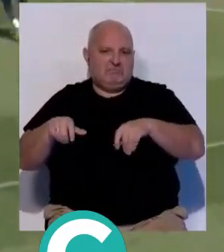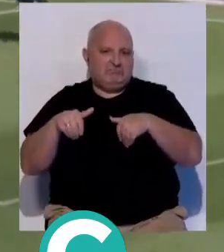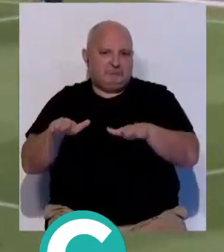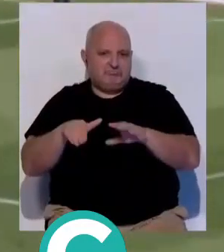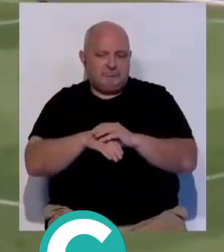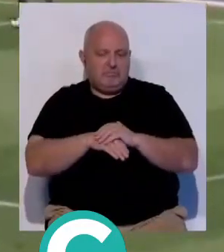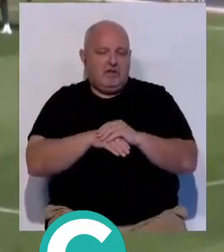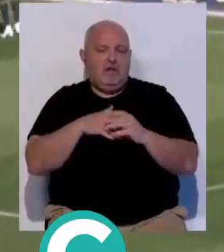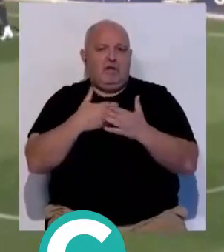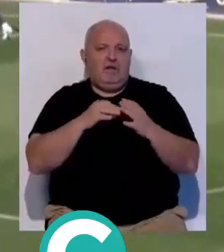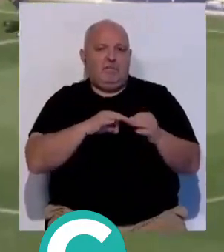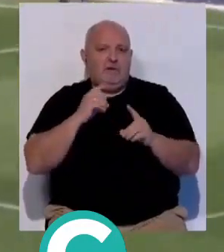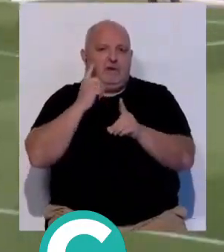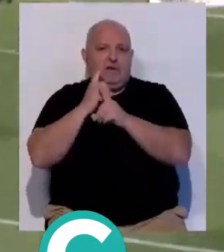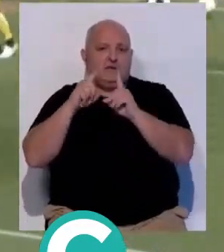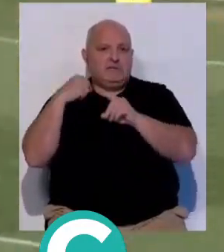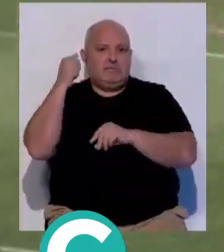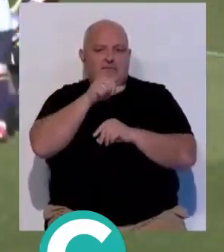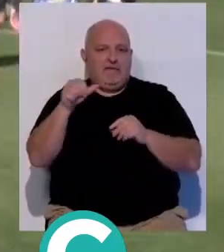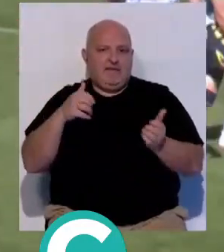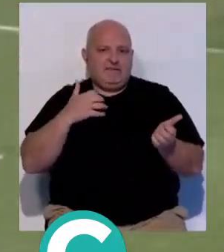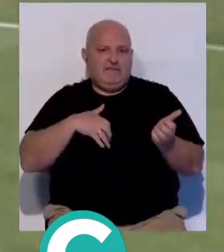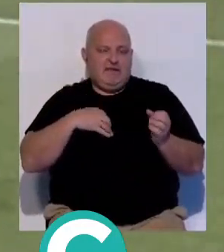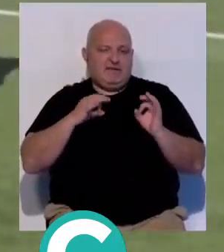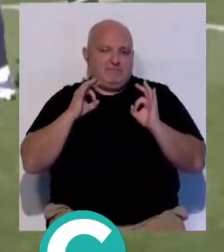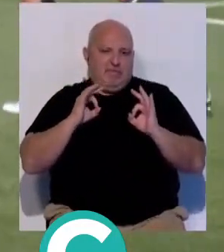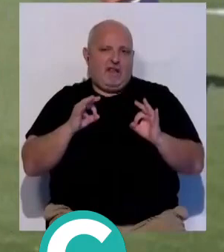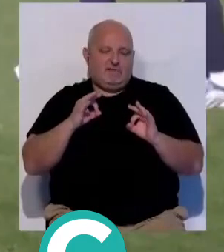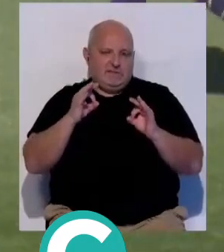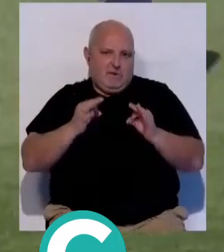Cara a preparar el compromiso frente al Sevilla de manera más específica seguro que buena parte